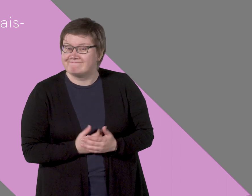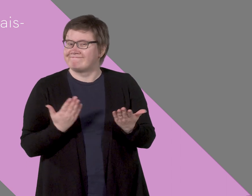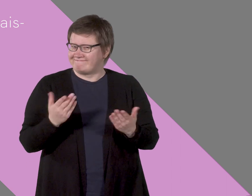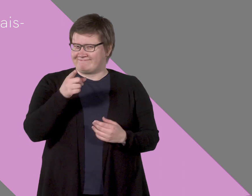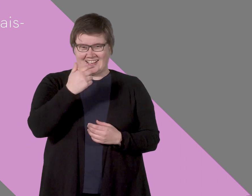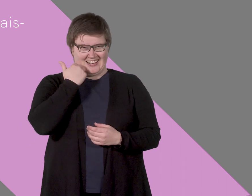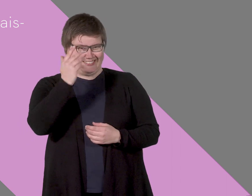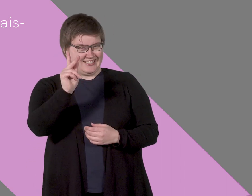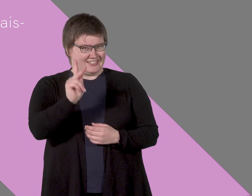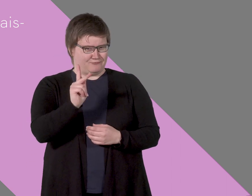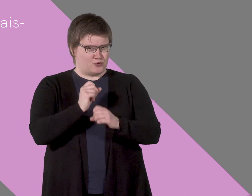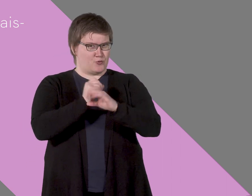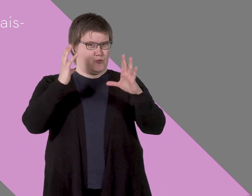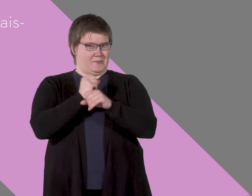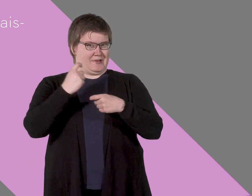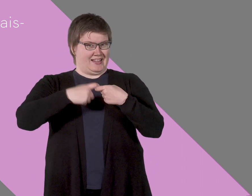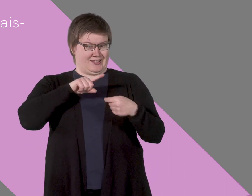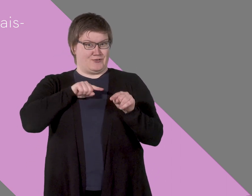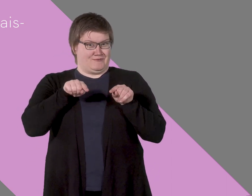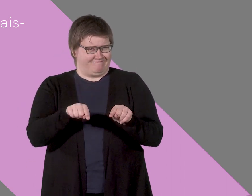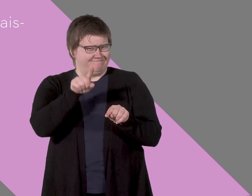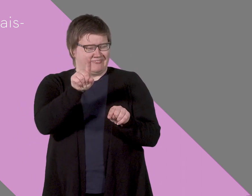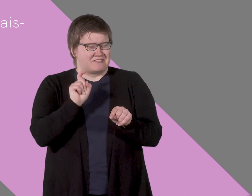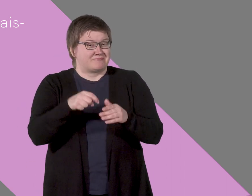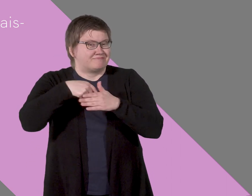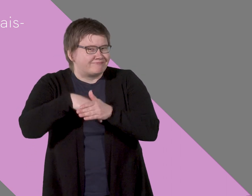Klikkaa oheista Zoom-linkkiä tulevana keskiviikkona, -